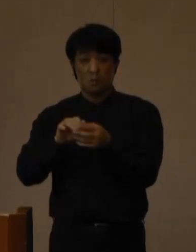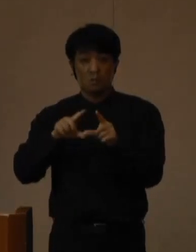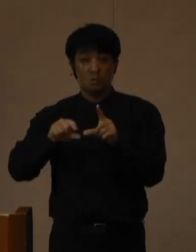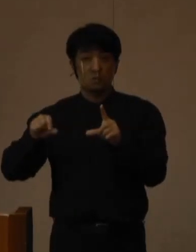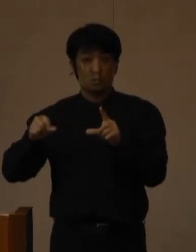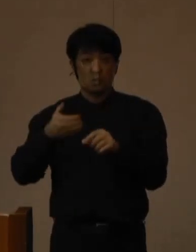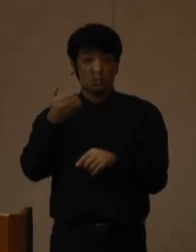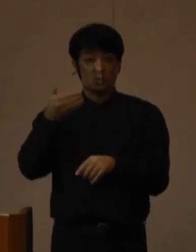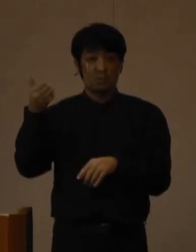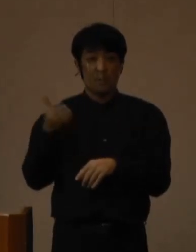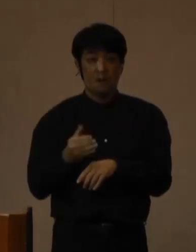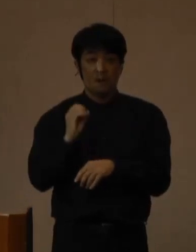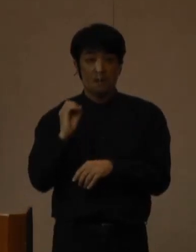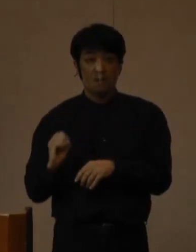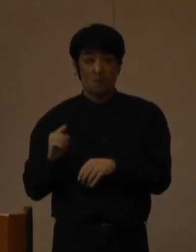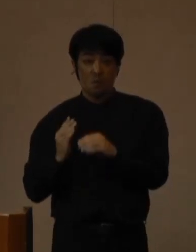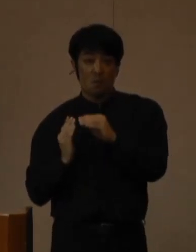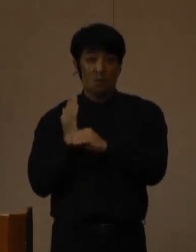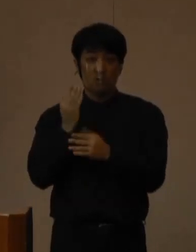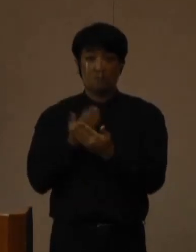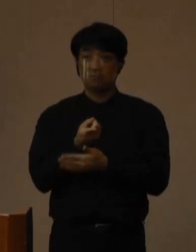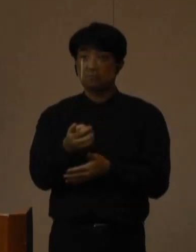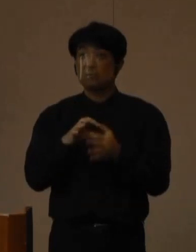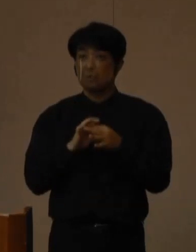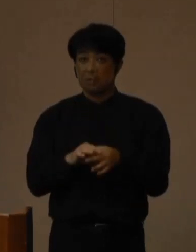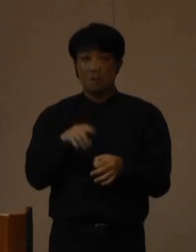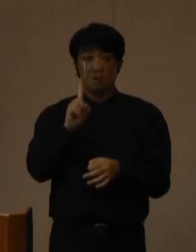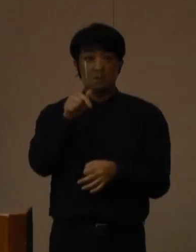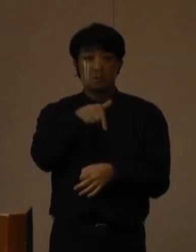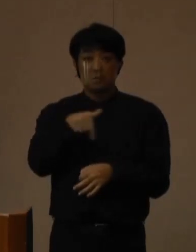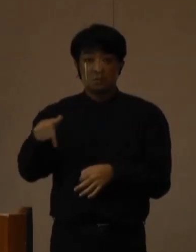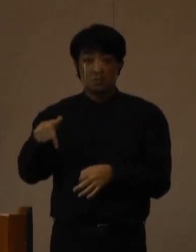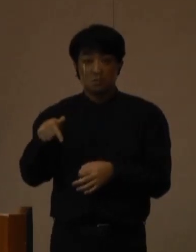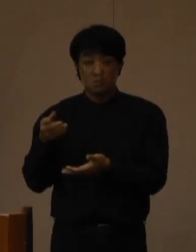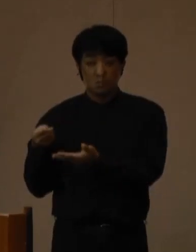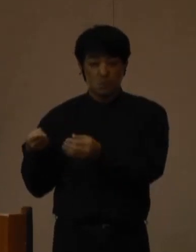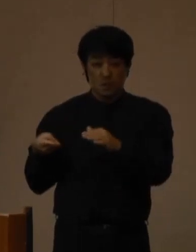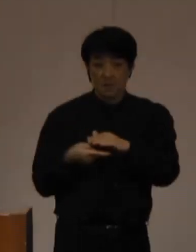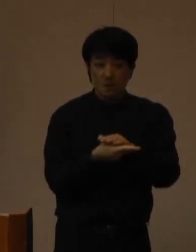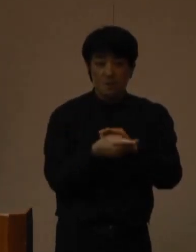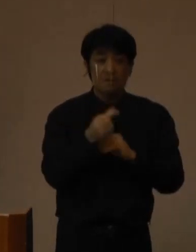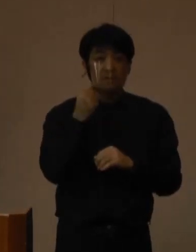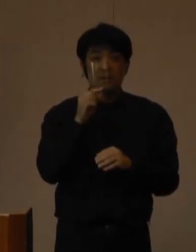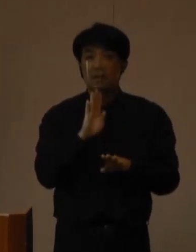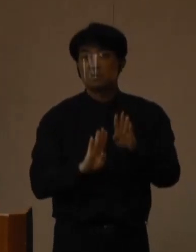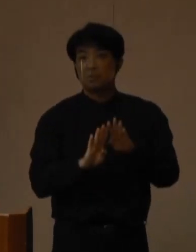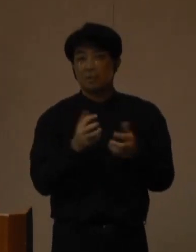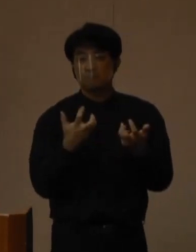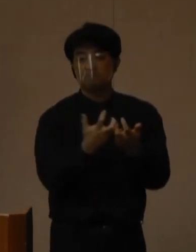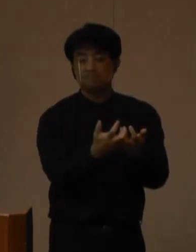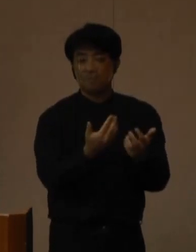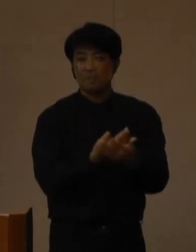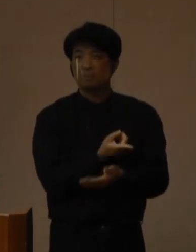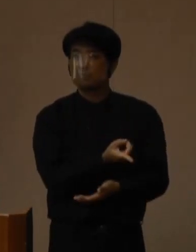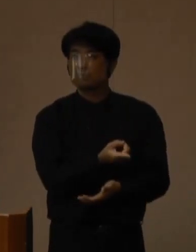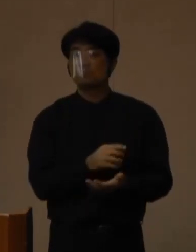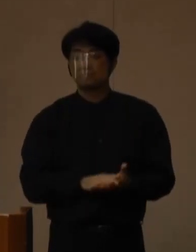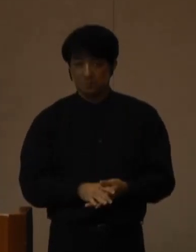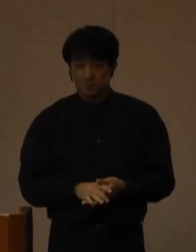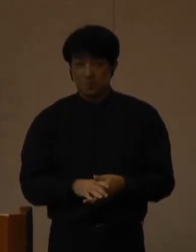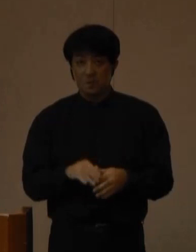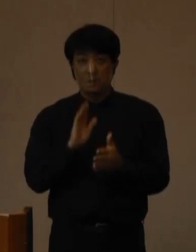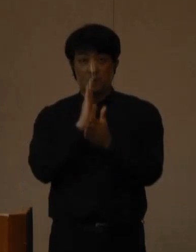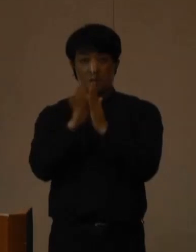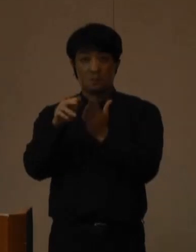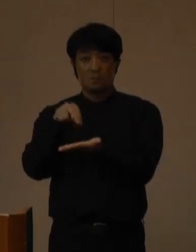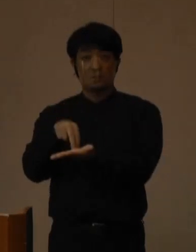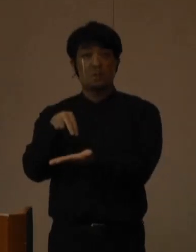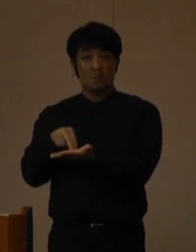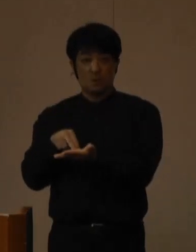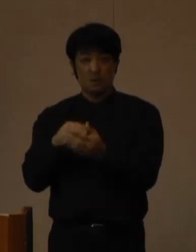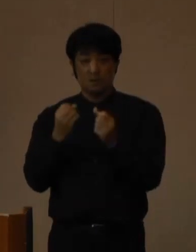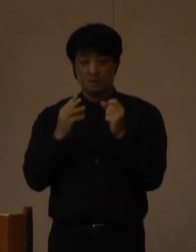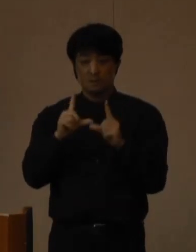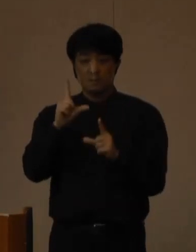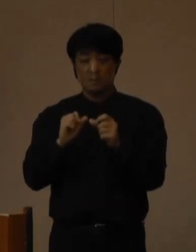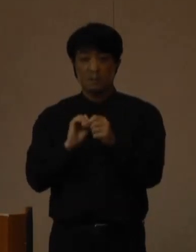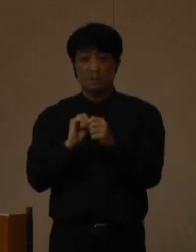一部の救急医療機関では受け入れが難しくなるなど、ひっぱくした状況にあります。 県としましては、新型コロナ